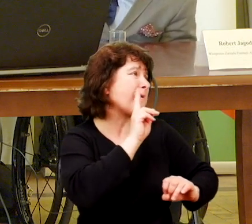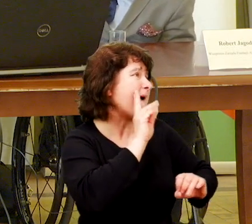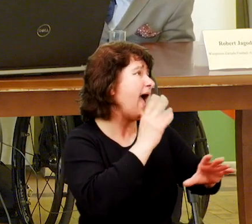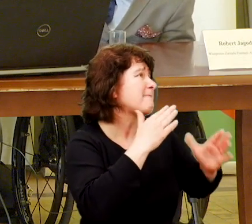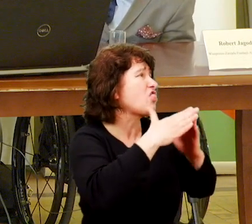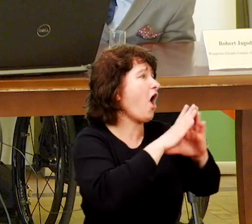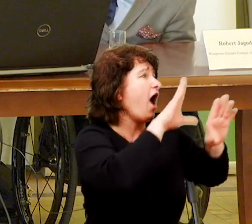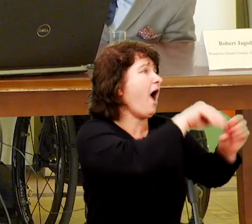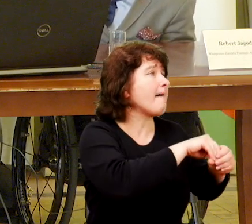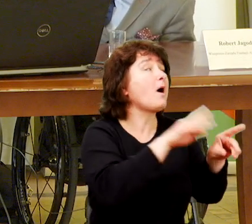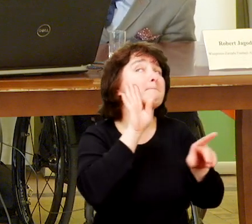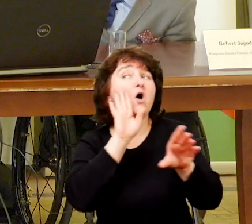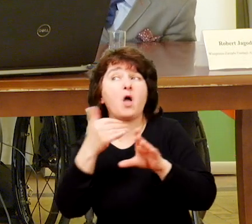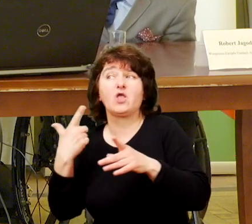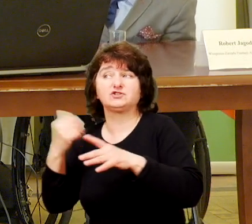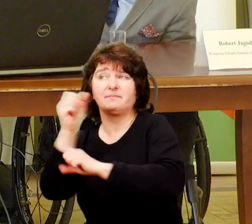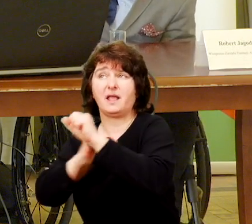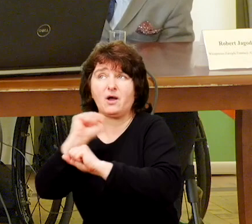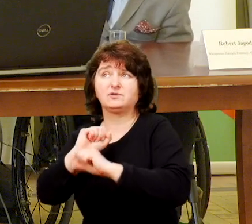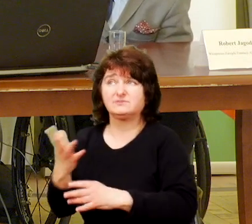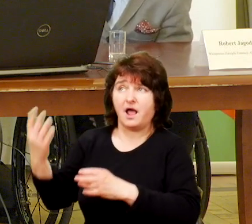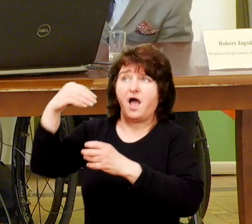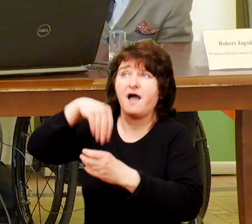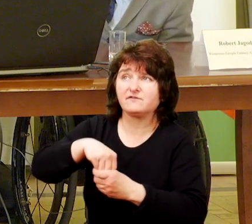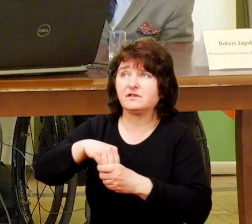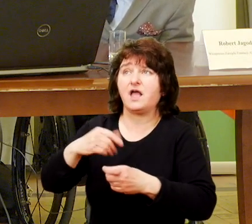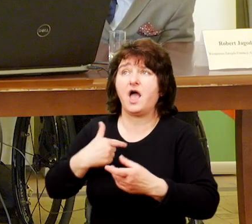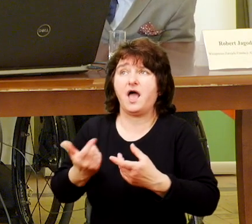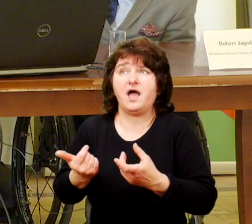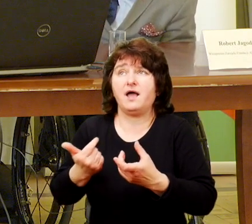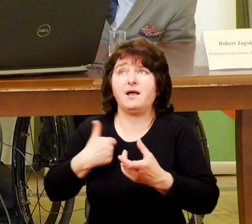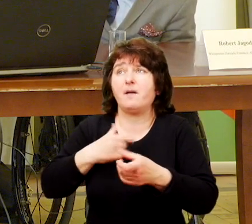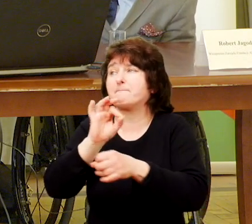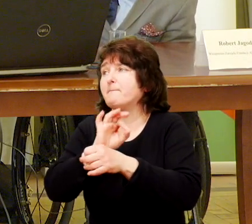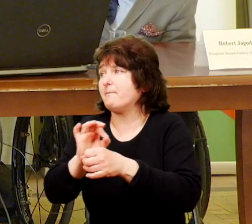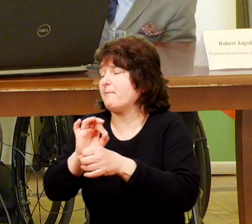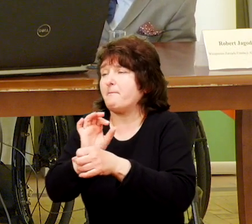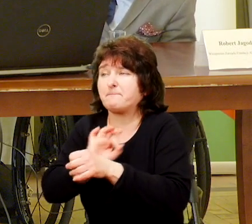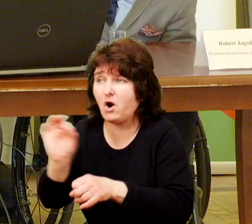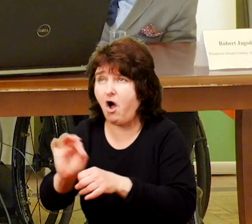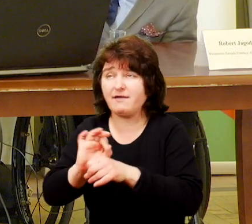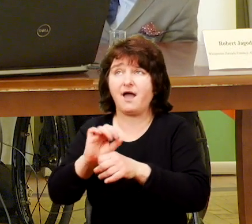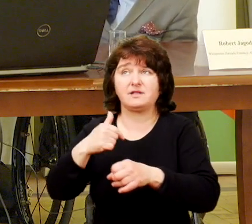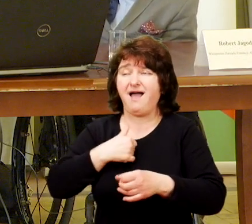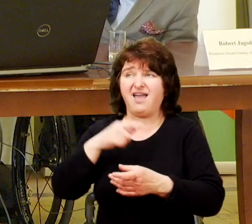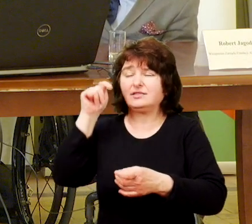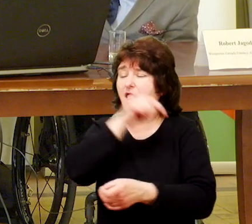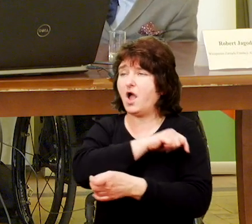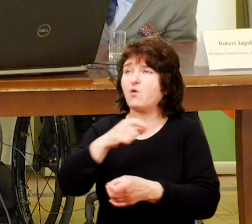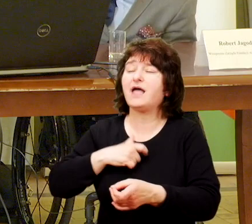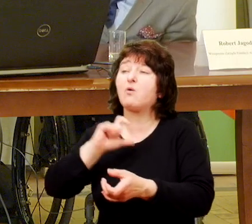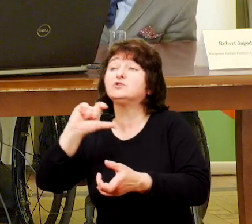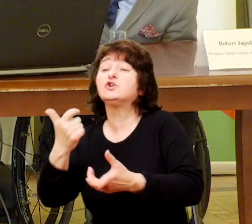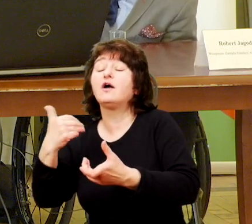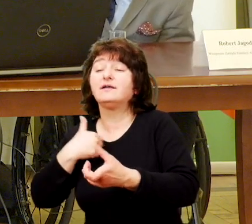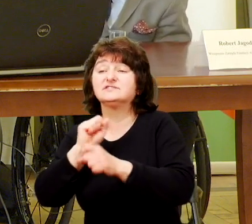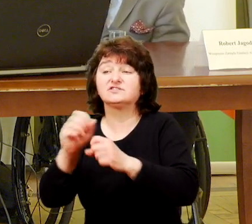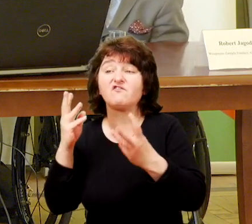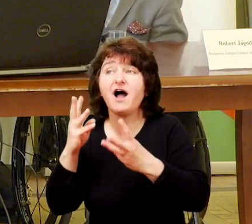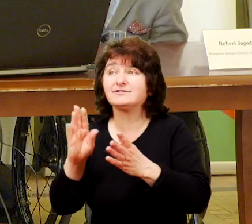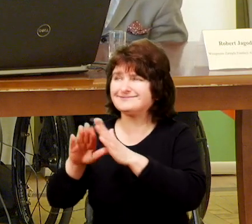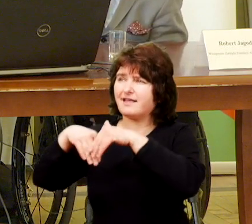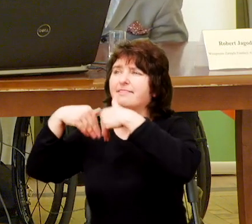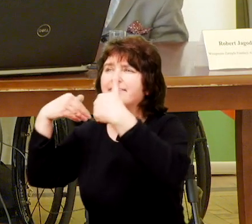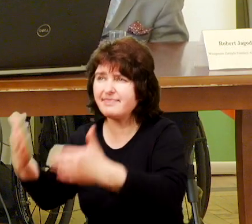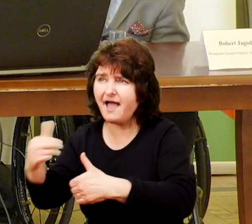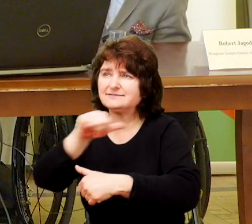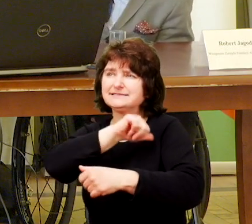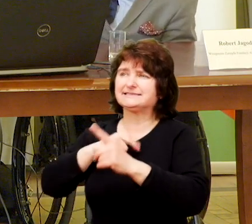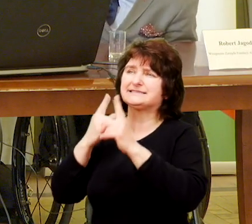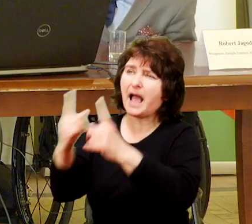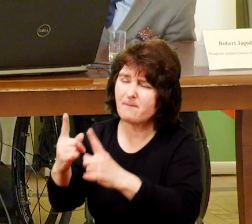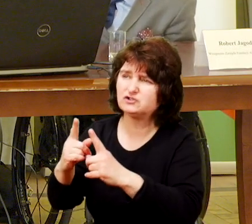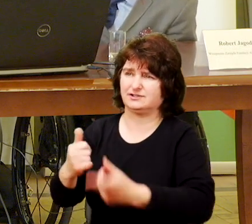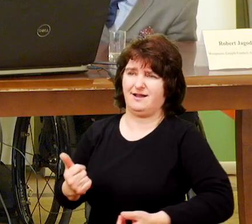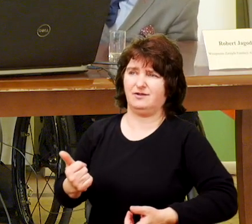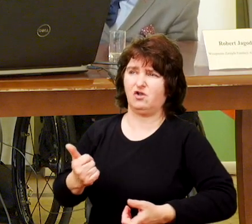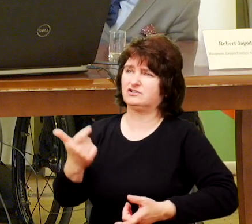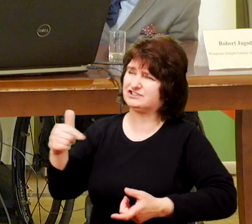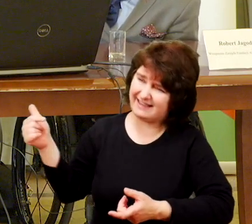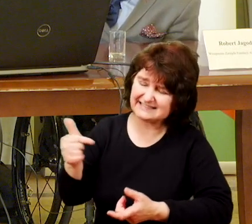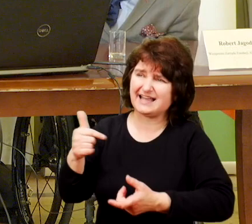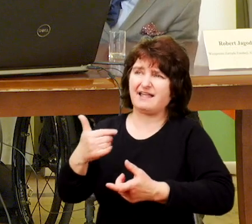Podobnie często te osoby świetnie się czują w naszym towarzystwie i w naszych programach, a nie udaje nam się osiągnąć tego co najważniejsze, czyli takim taką podmiotowości niezależność w życiu jeżeli tylko da to się osiągnąć.